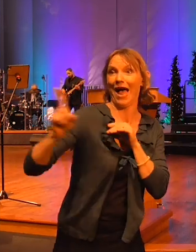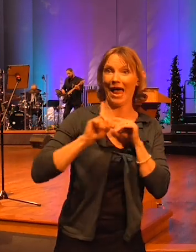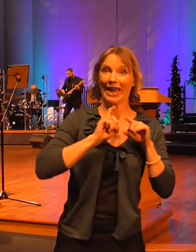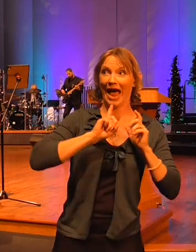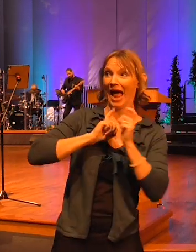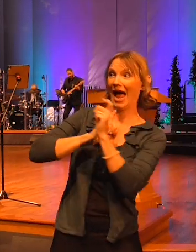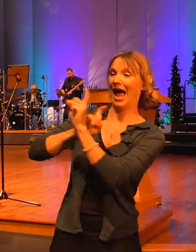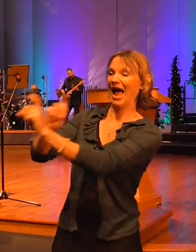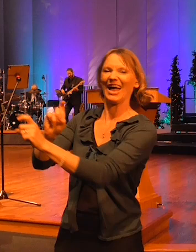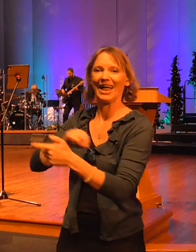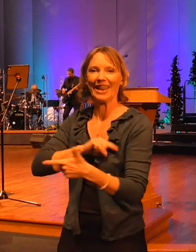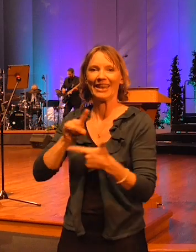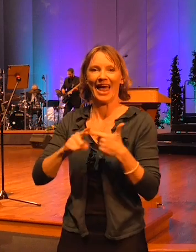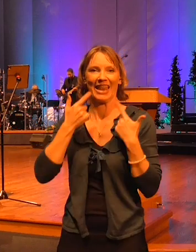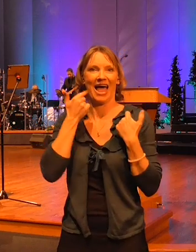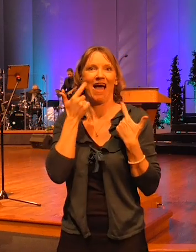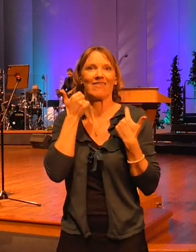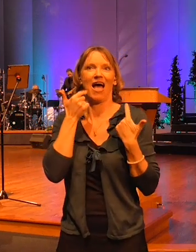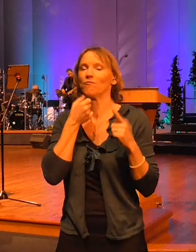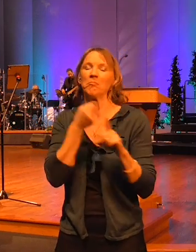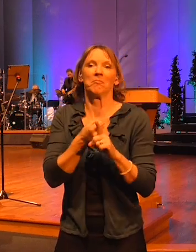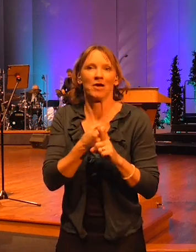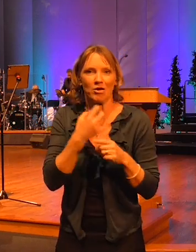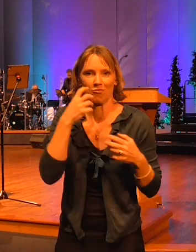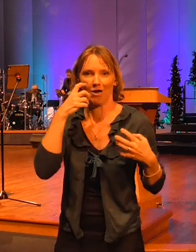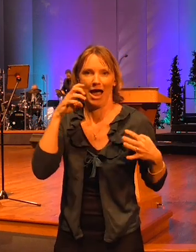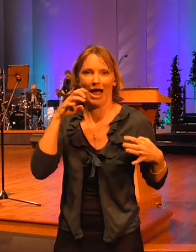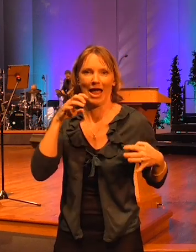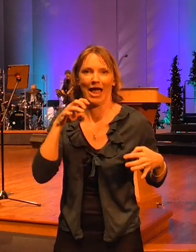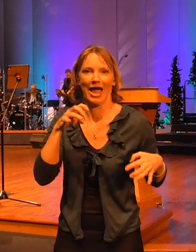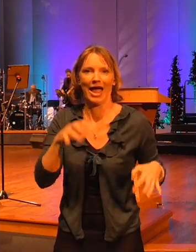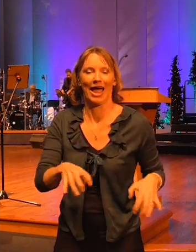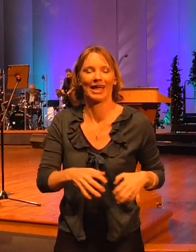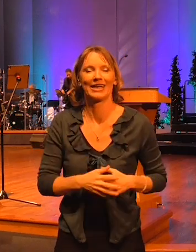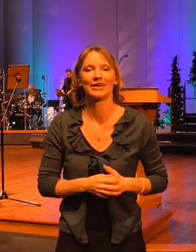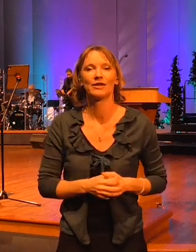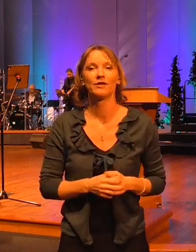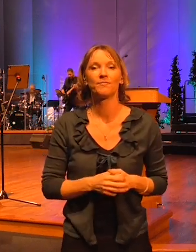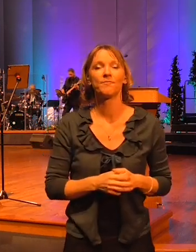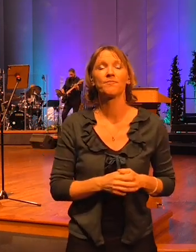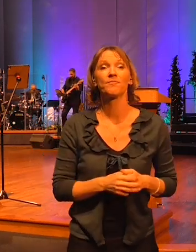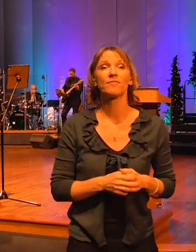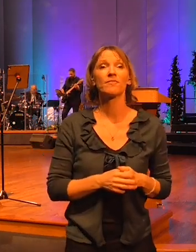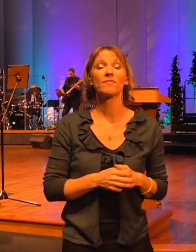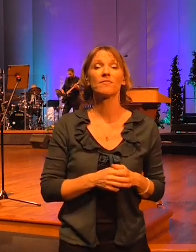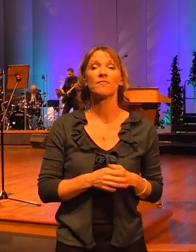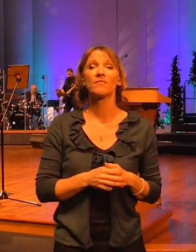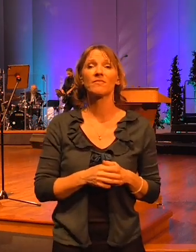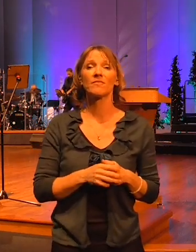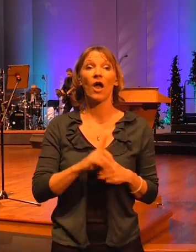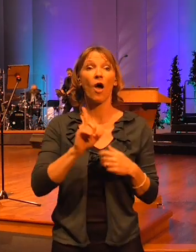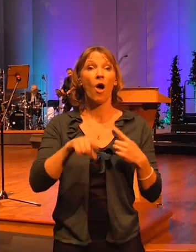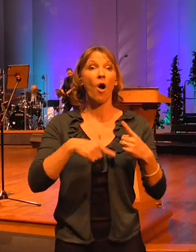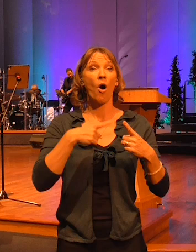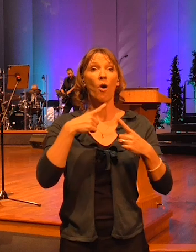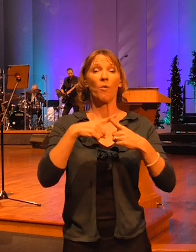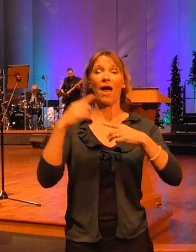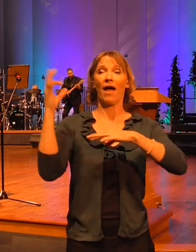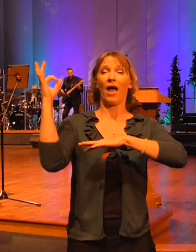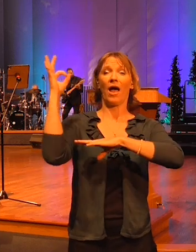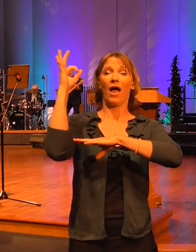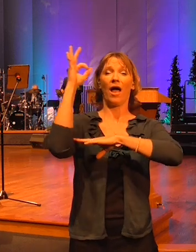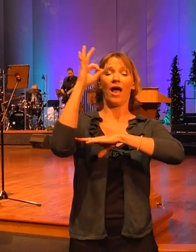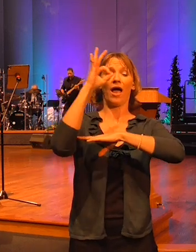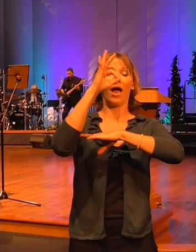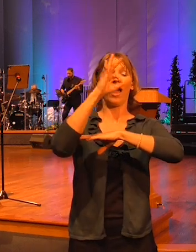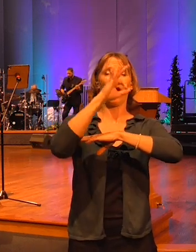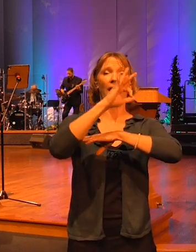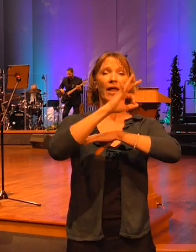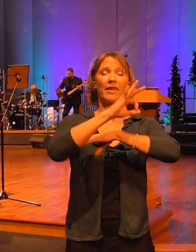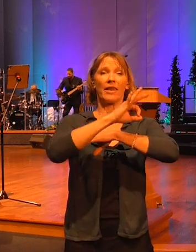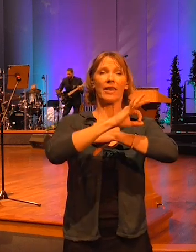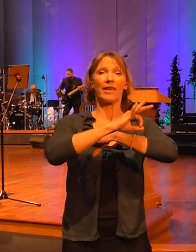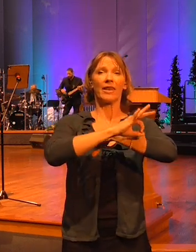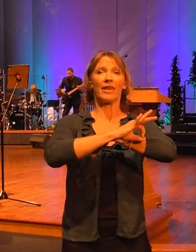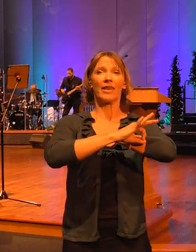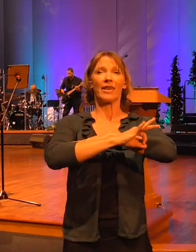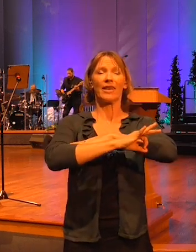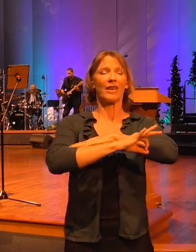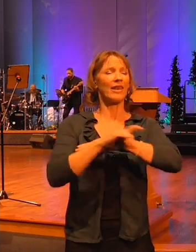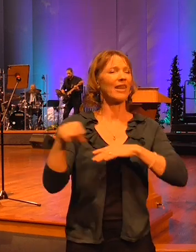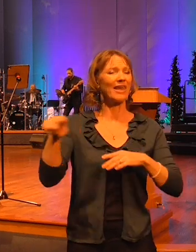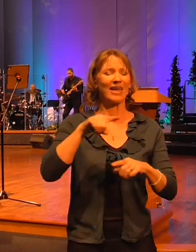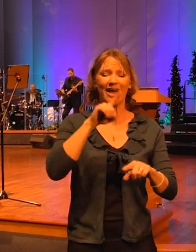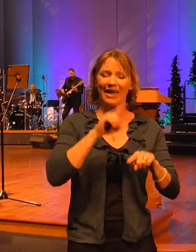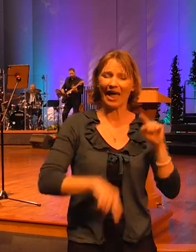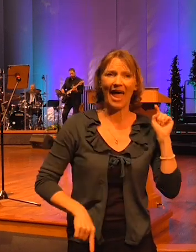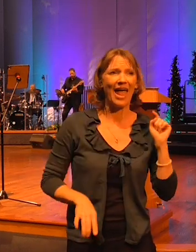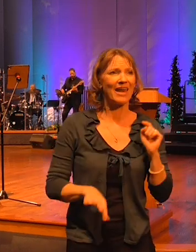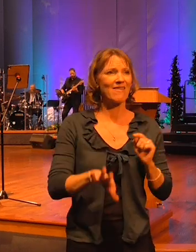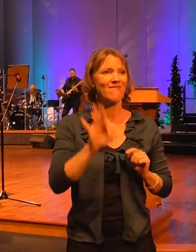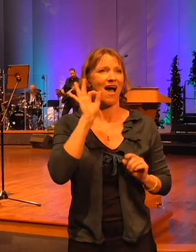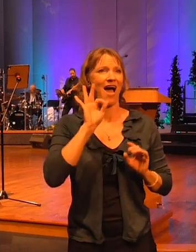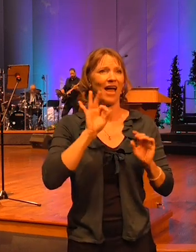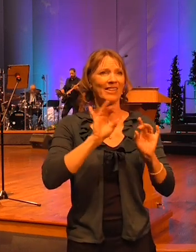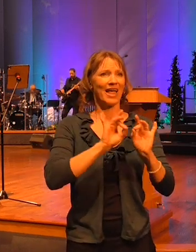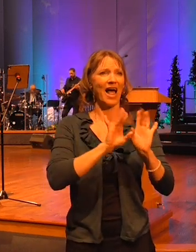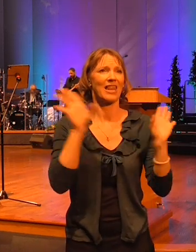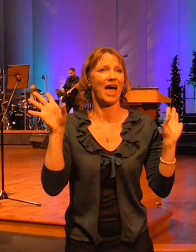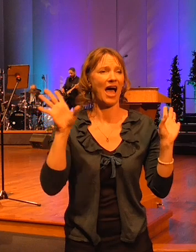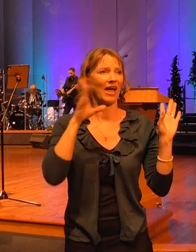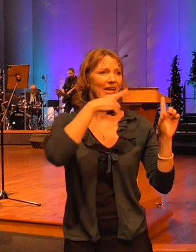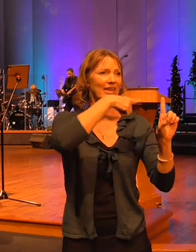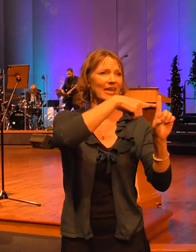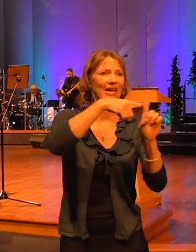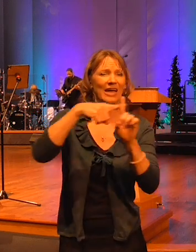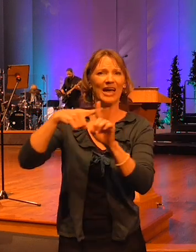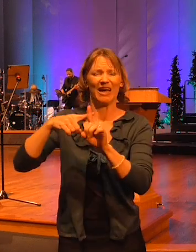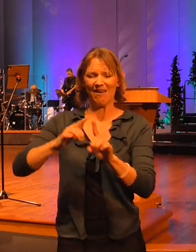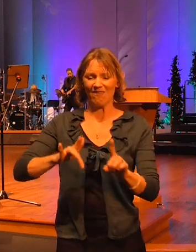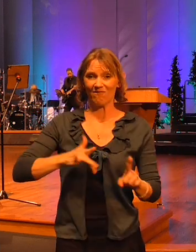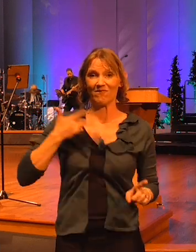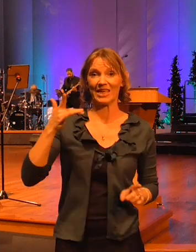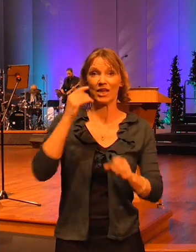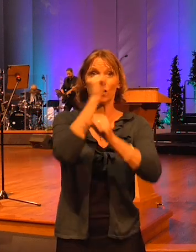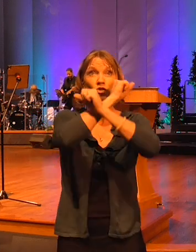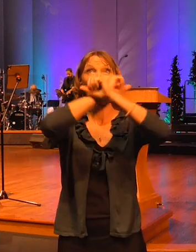llorar y donde cae la noche no puedes encontrar la luz, sientes tus sueños de Dy, espera